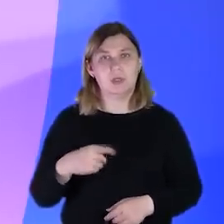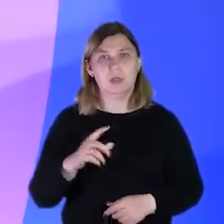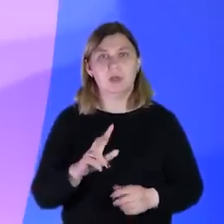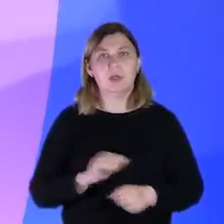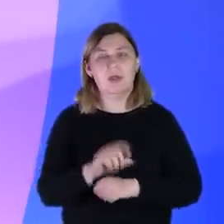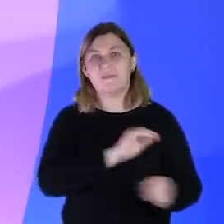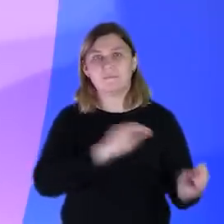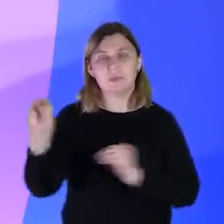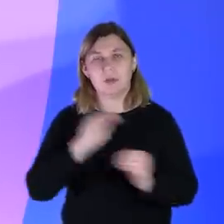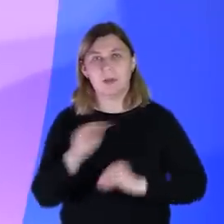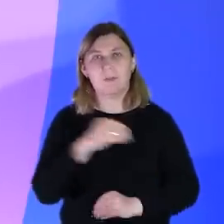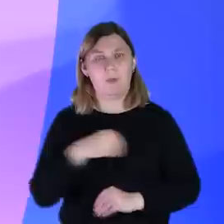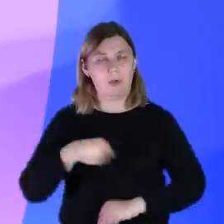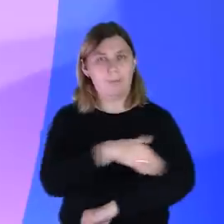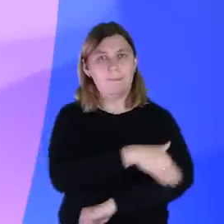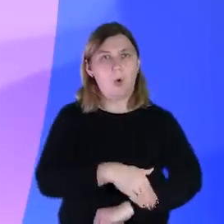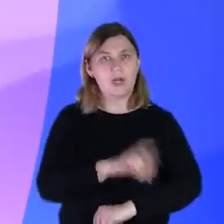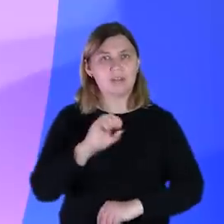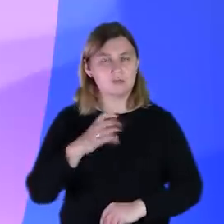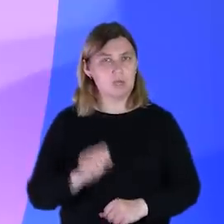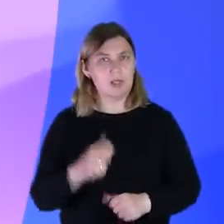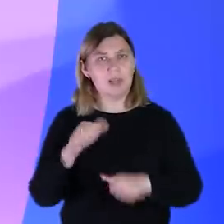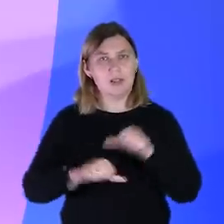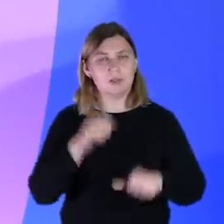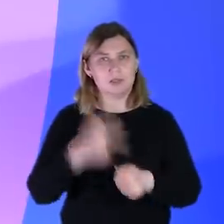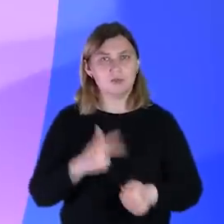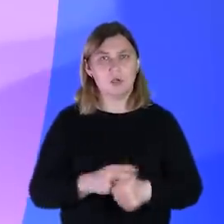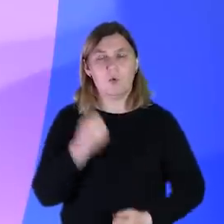i wysiedlenie Polaków z pasa pogranicza w latach trzydziestych skutecznie utrudniła nam